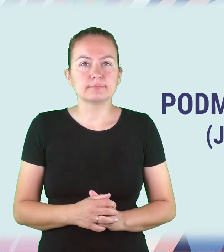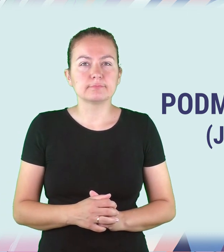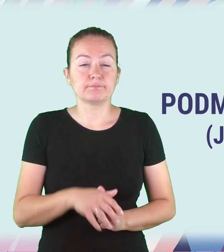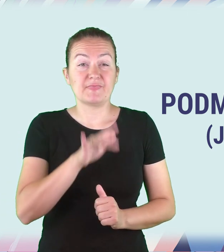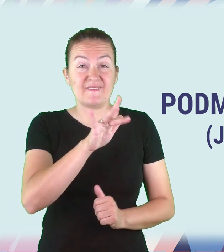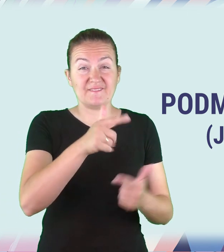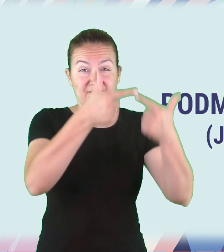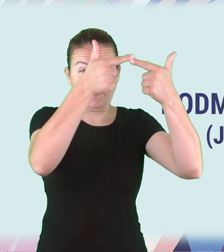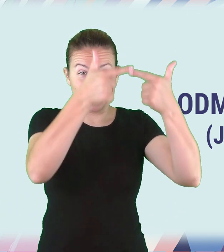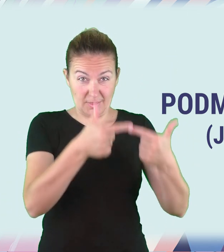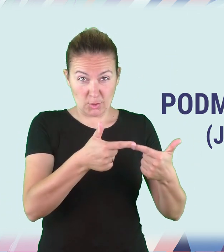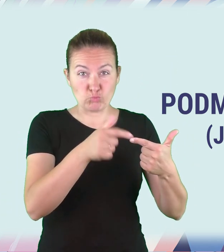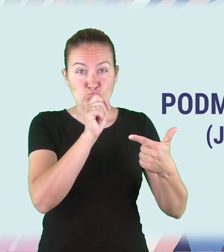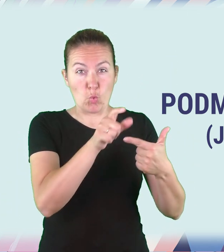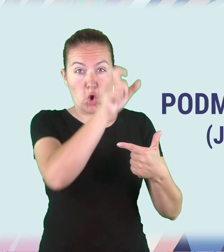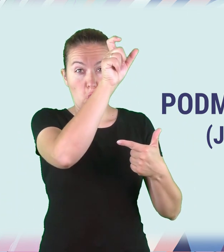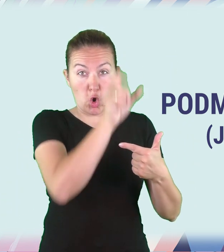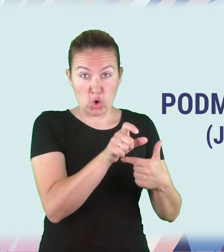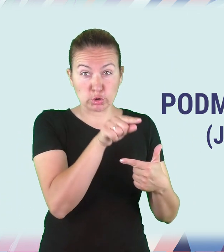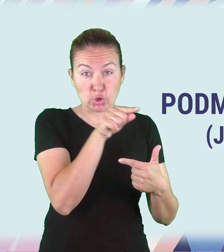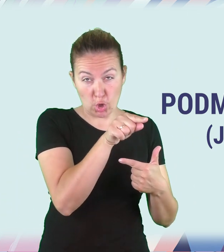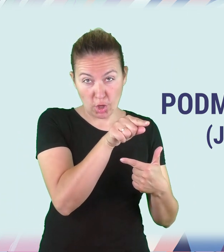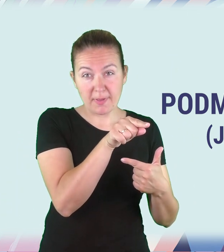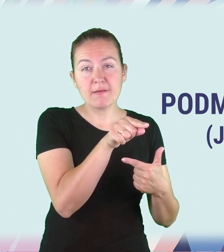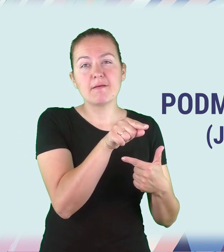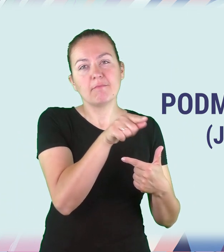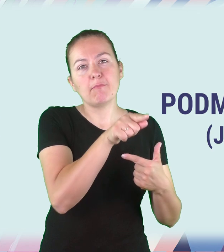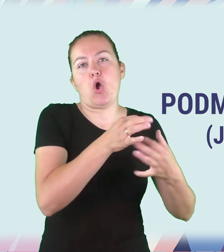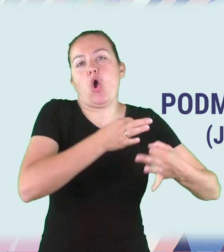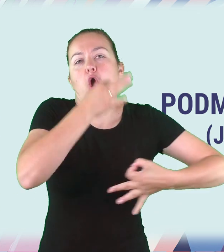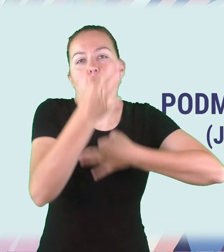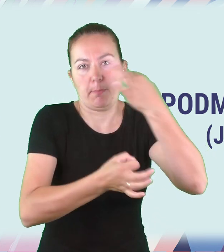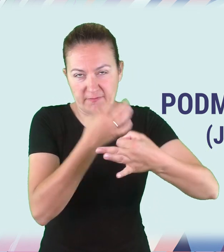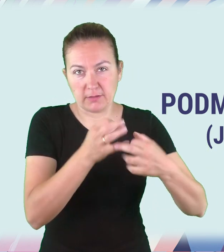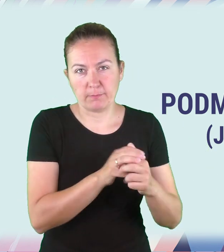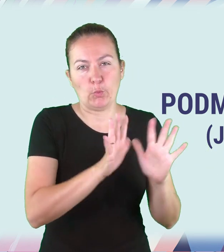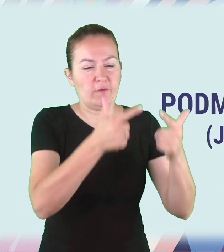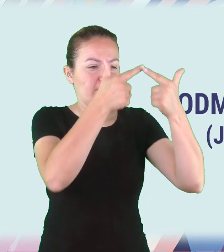Podmiot liryczny to osoba, która mówi w wierszu (w liryce).